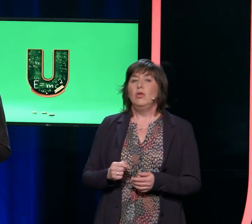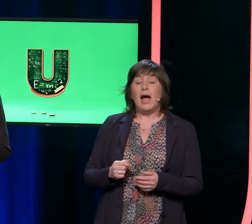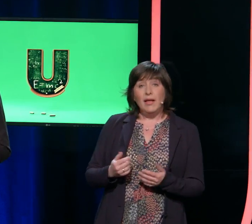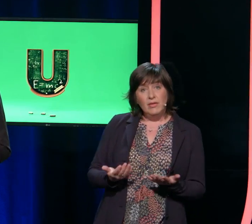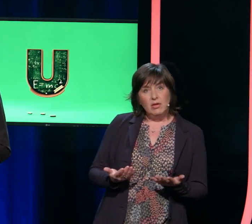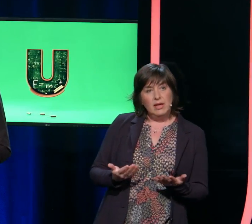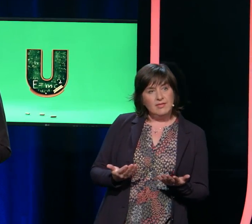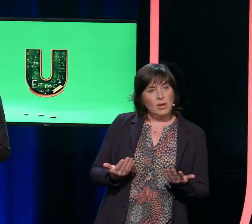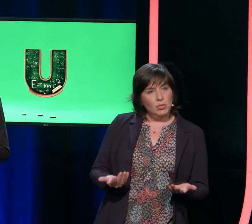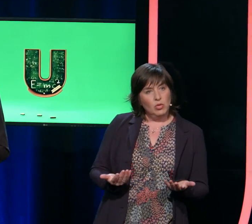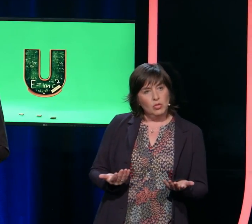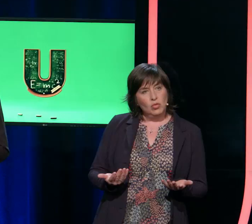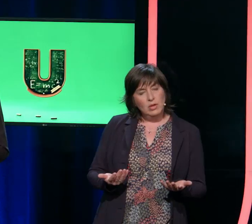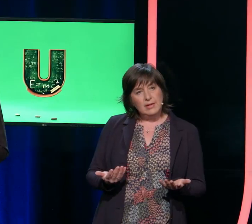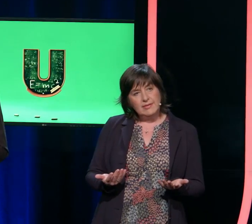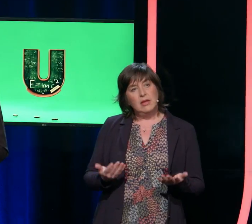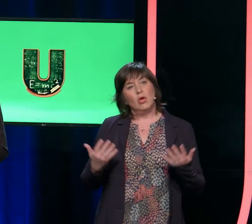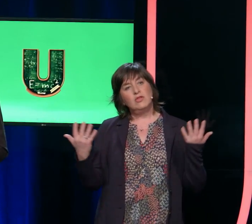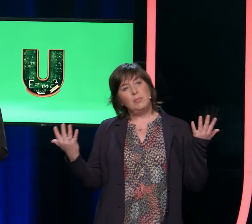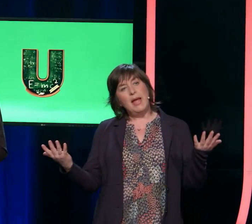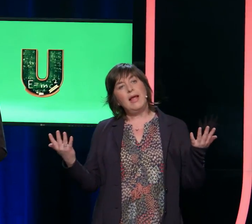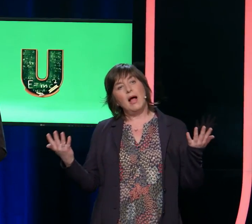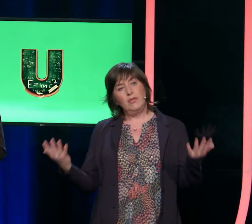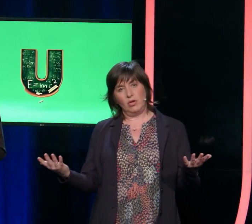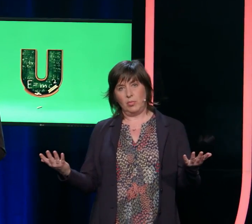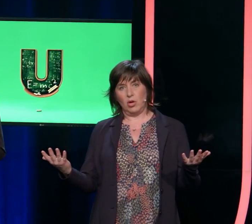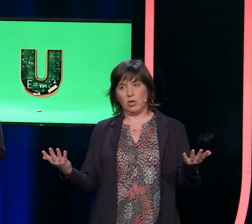Iets anders wat we kunnen doen, is onze beide handen gebruiken.